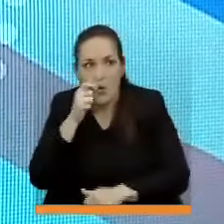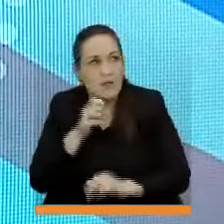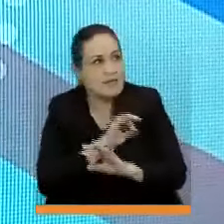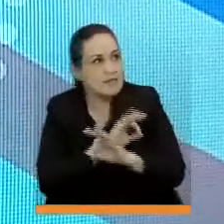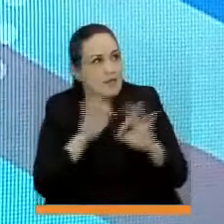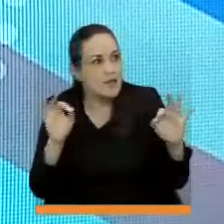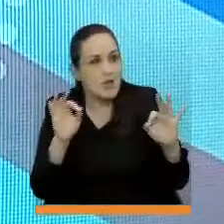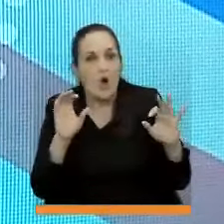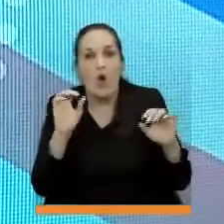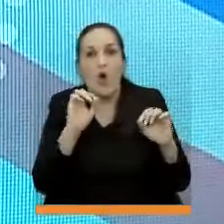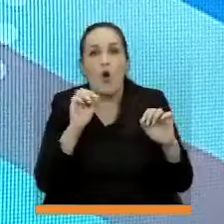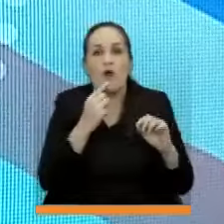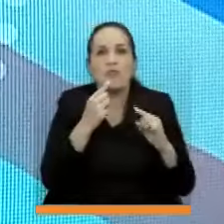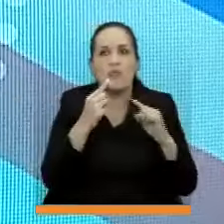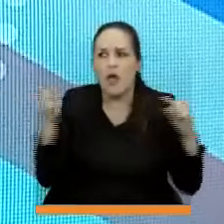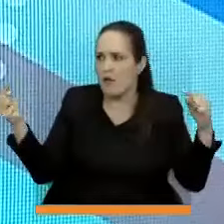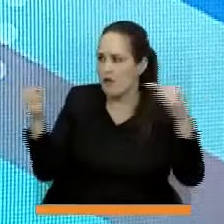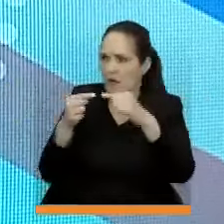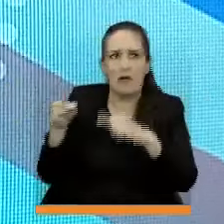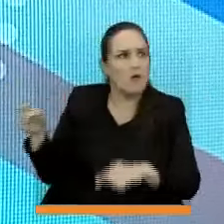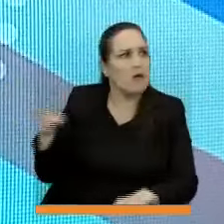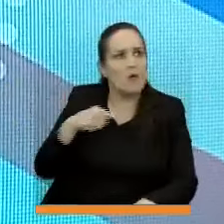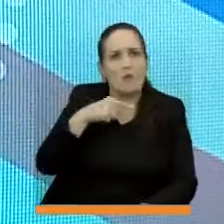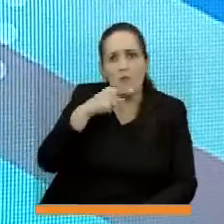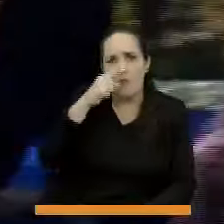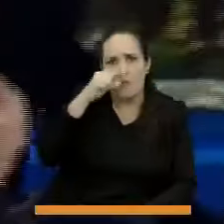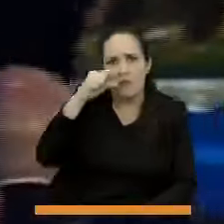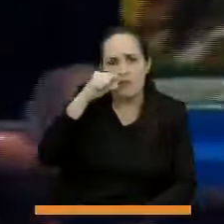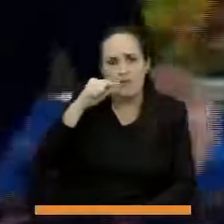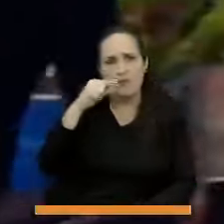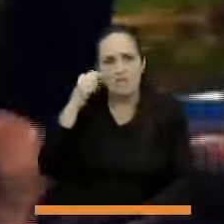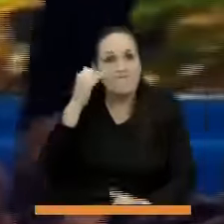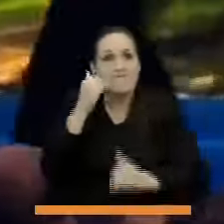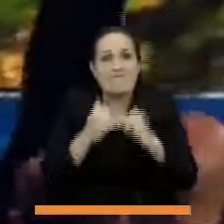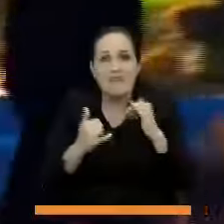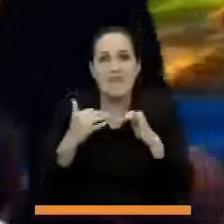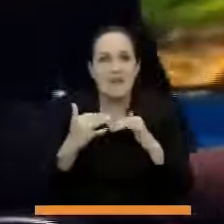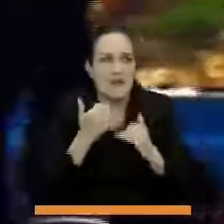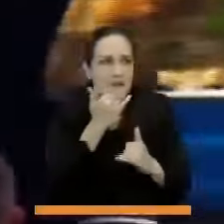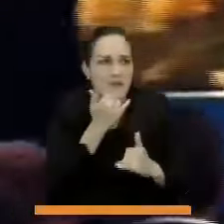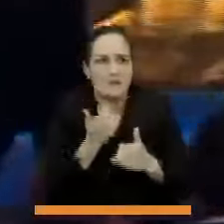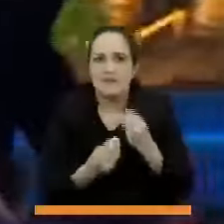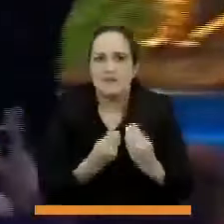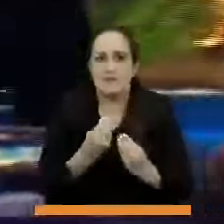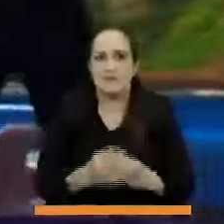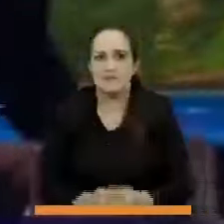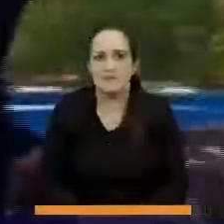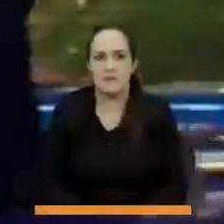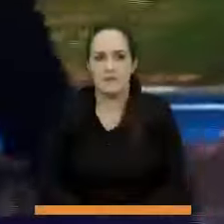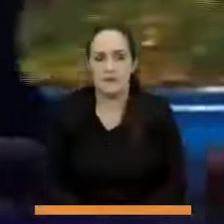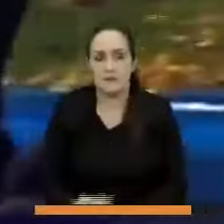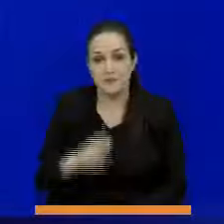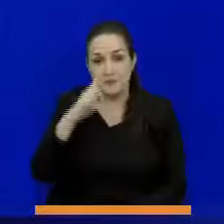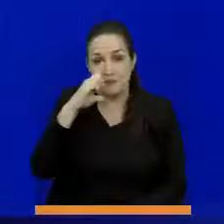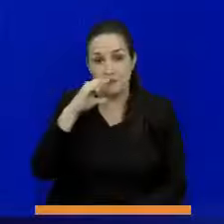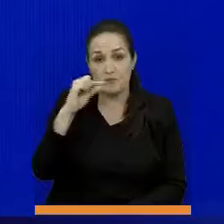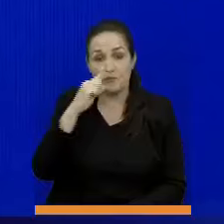EN LA CUMBRE DE LA POLíTICA EUROPEA HAY TENSIóN CON EL REGRESO DONALD TRUMP POSIBLES CAMBIOS ENRECIONES, SERES, PRODUCCIóN DE AYUDA